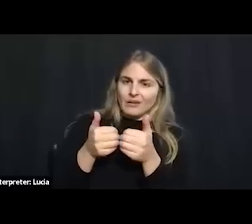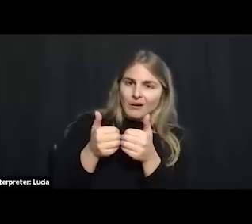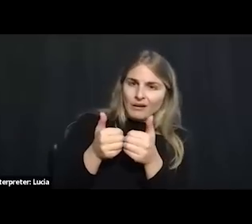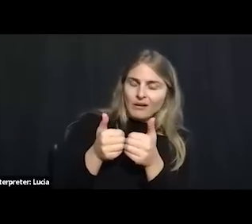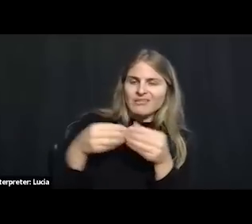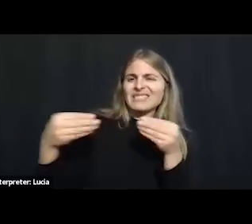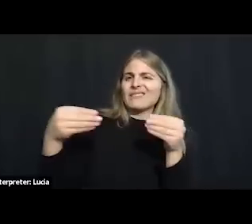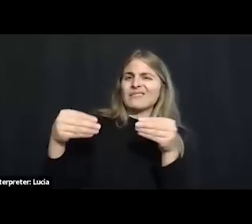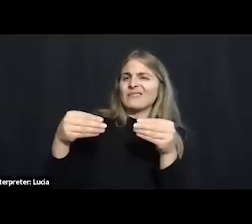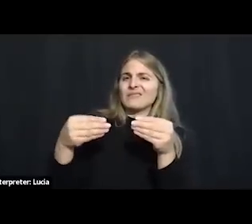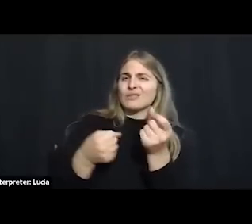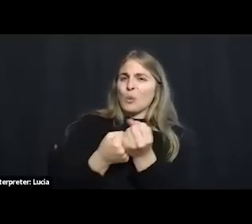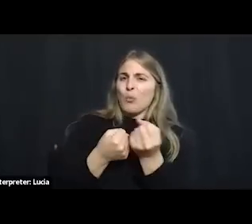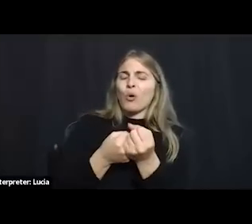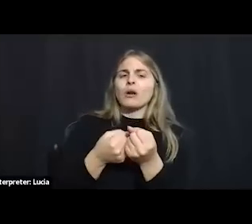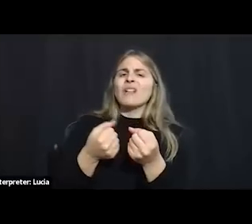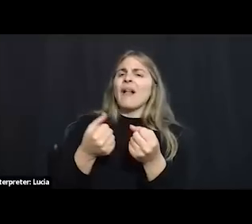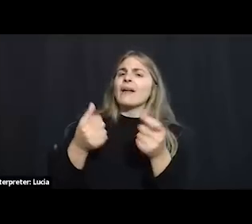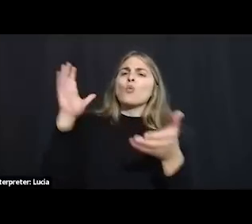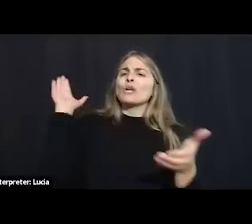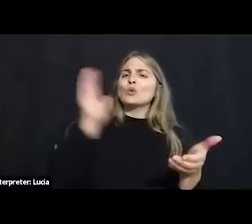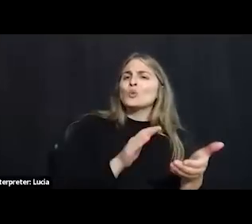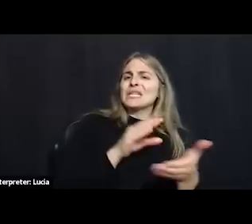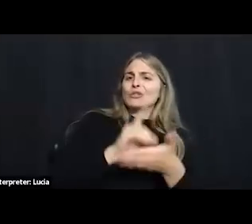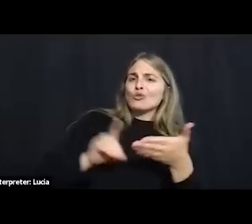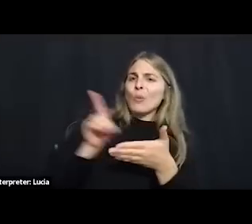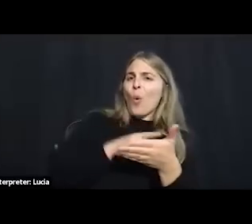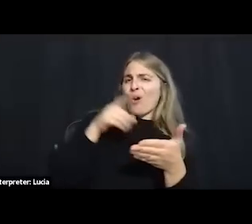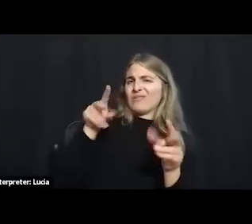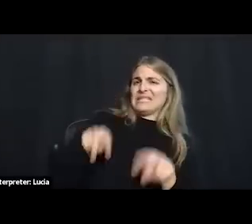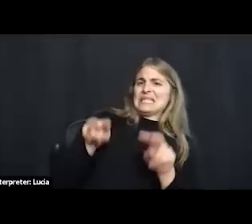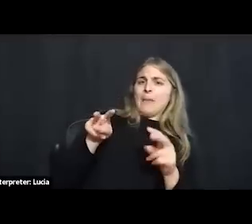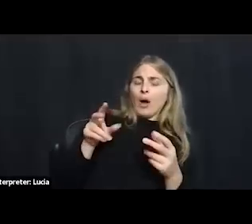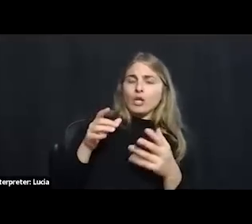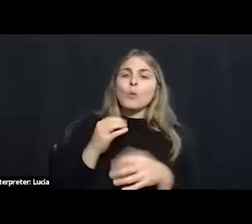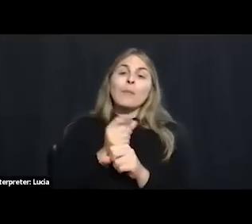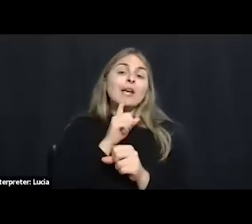Se han hecho investigaciones muy poderosas sobre entornos habilitadores o de acomodación. ¿Qué características físicas y sociales